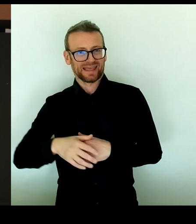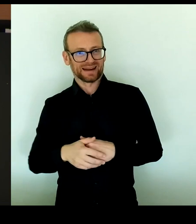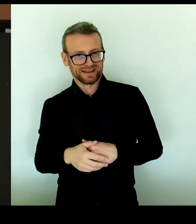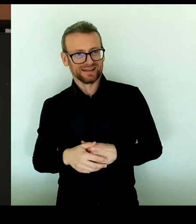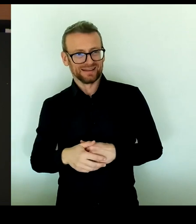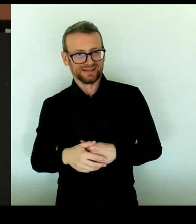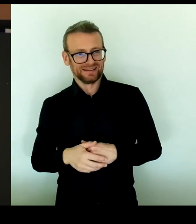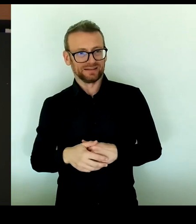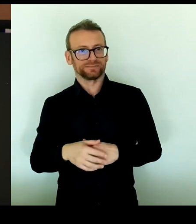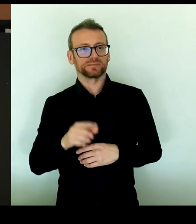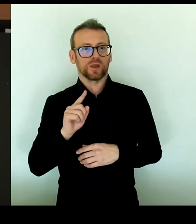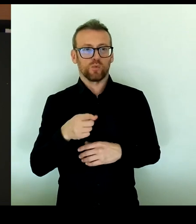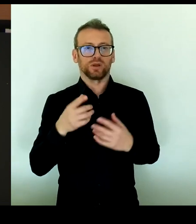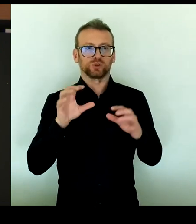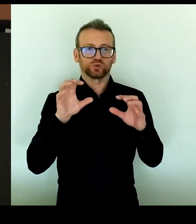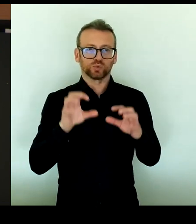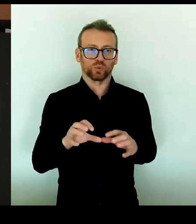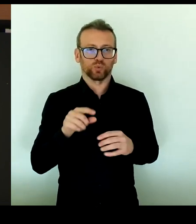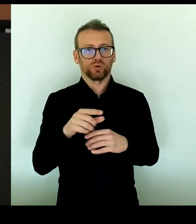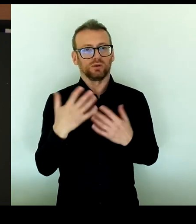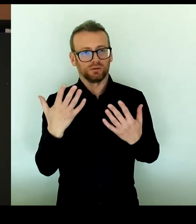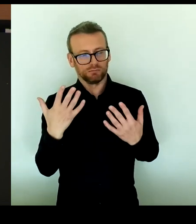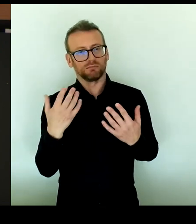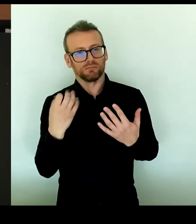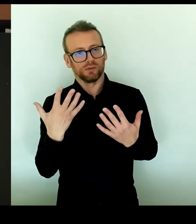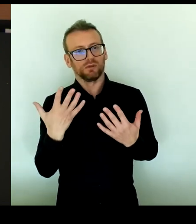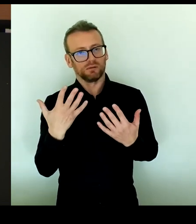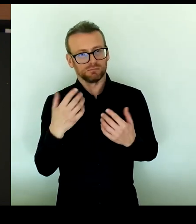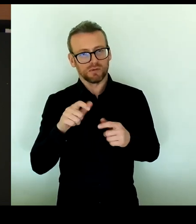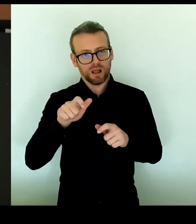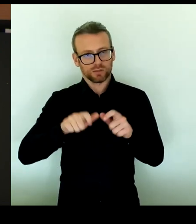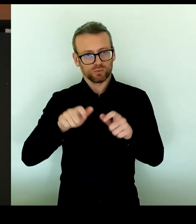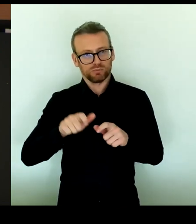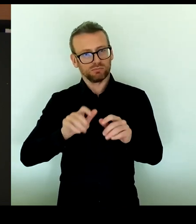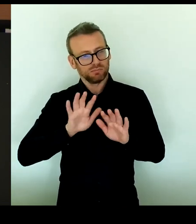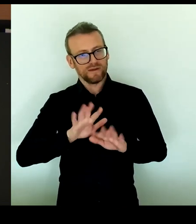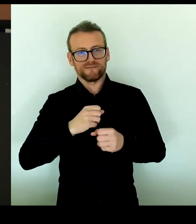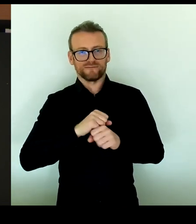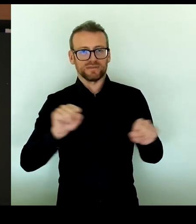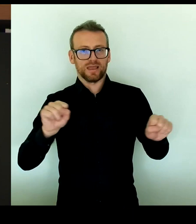keine Zukunft gegeben. Doch genau darum geht es mir, geht es uns in diesem Prozess.